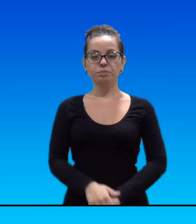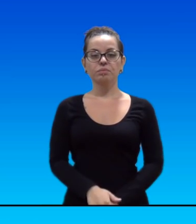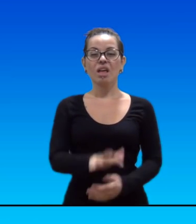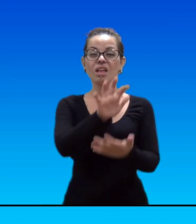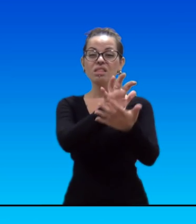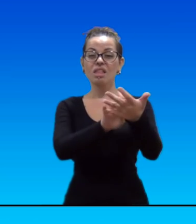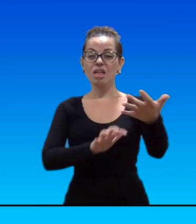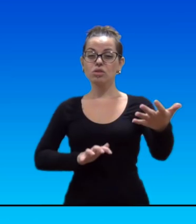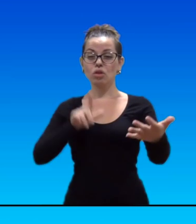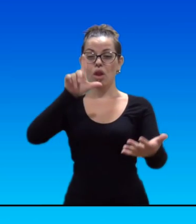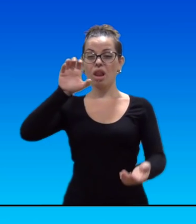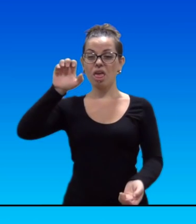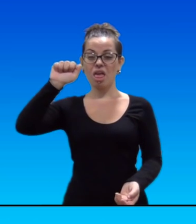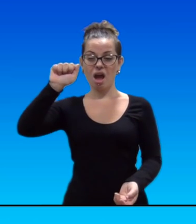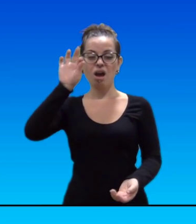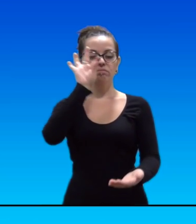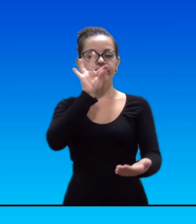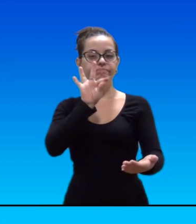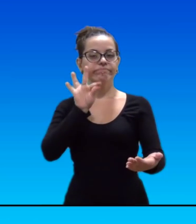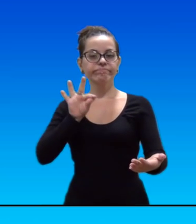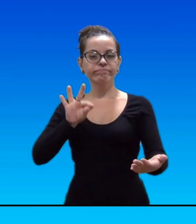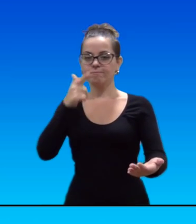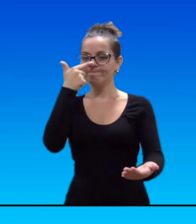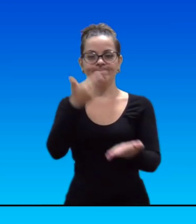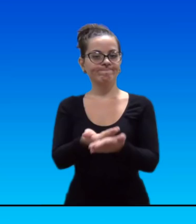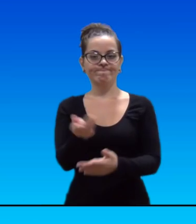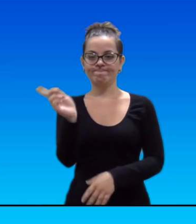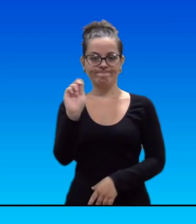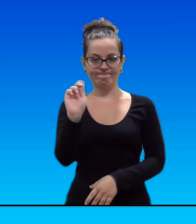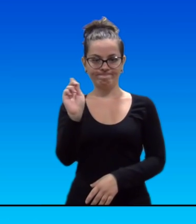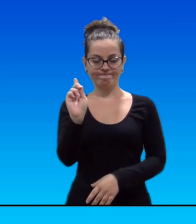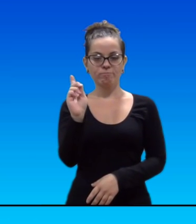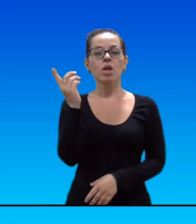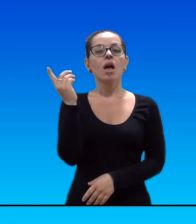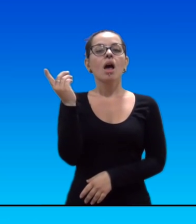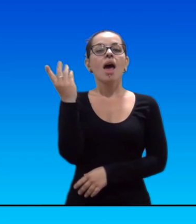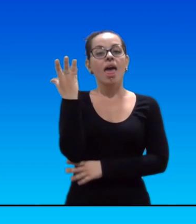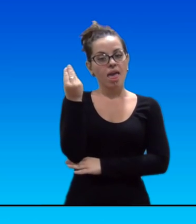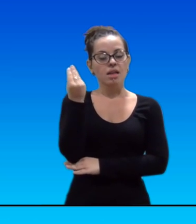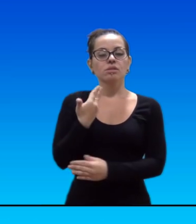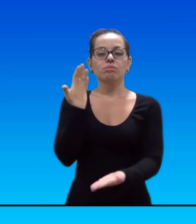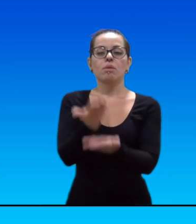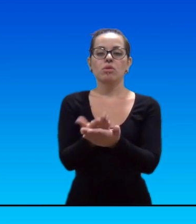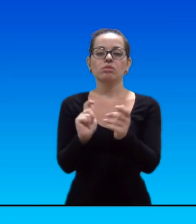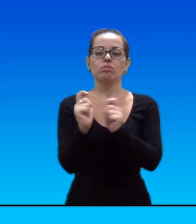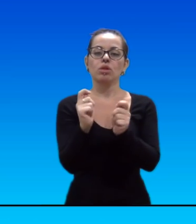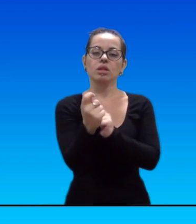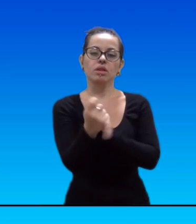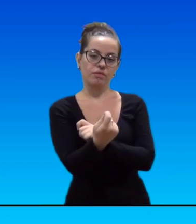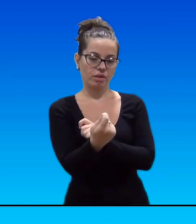evidenziando alcune criticità nel nuovo testo LEA e avanzando proposte di modifica.